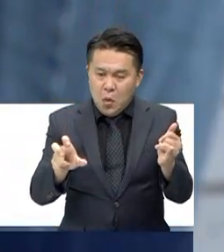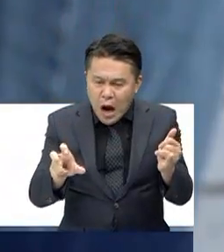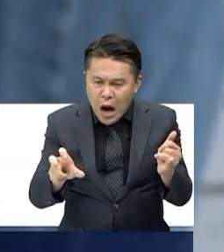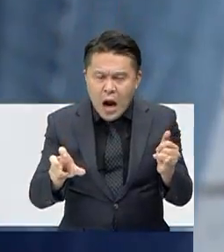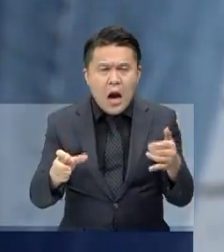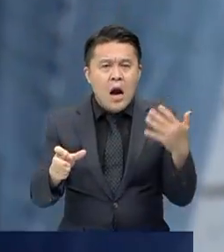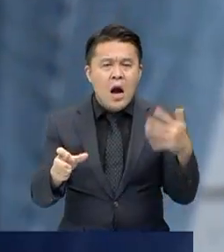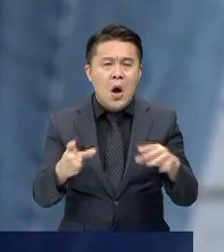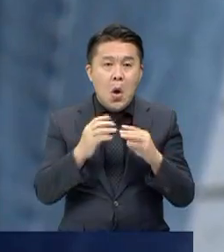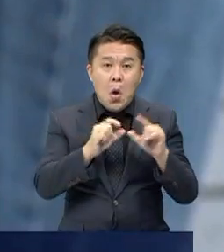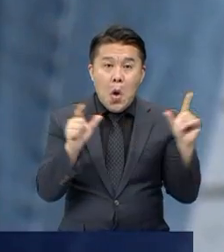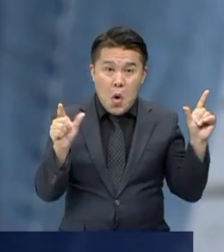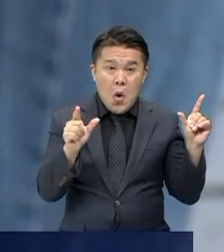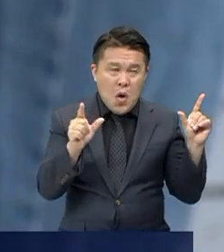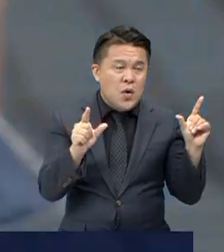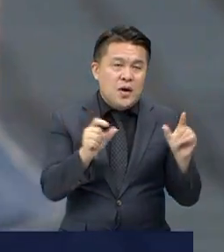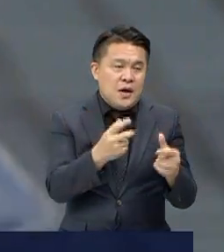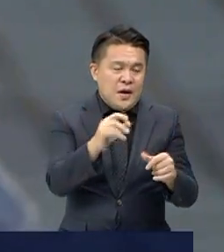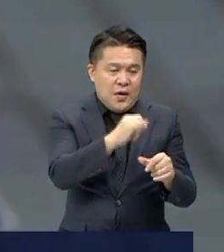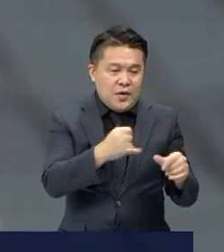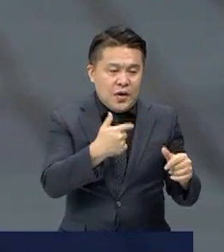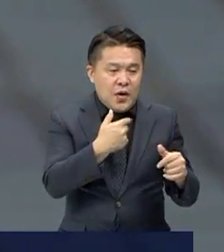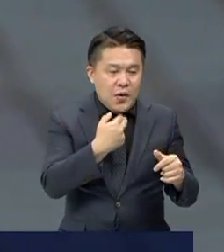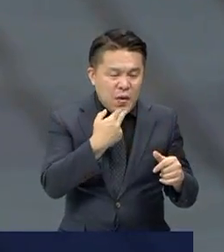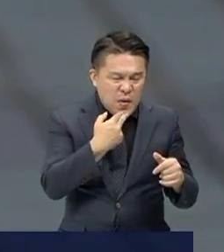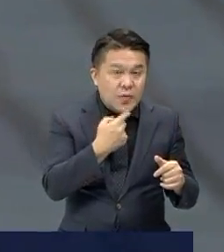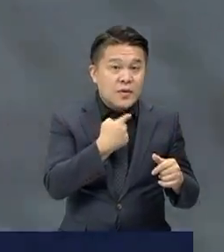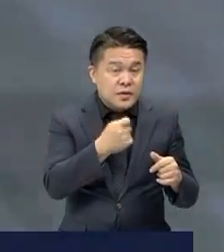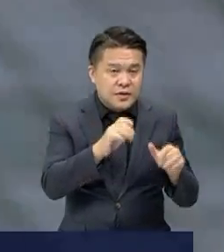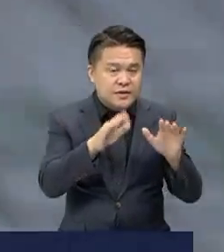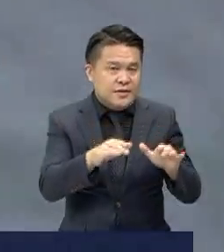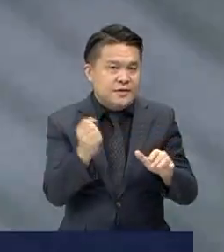주말 휴일 효과가 사라지면서 하루 전보다 700명 이상 늘었습니다.